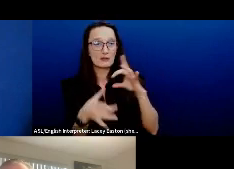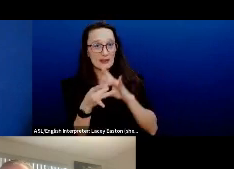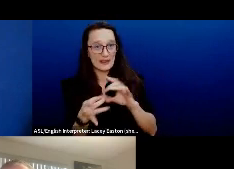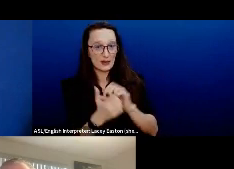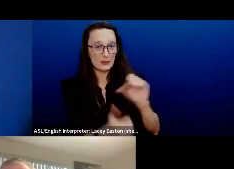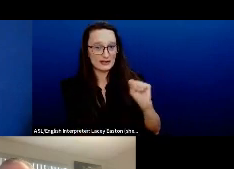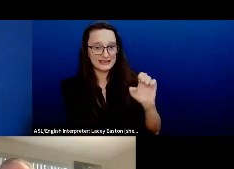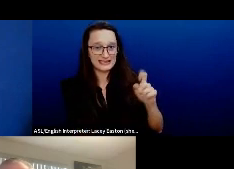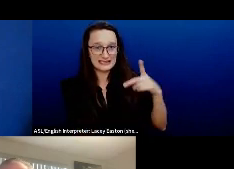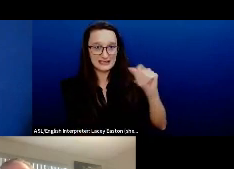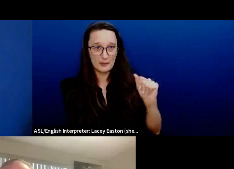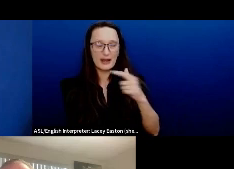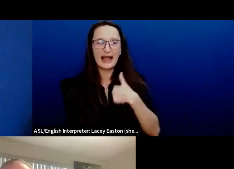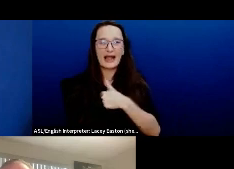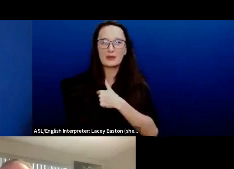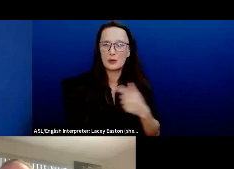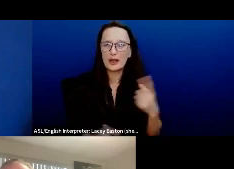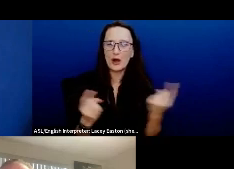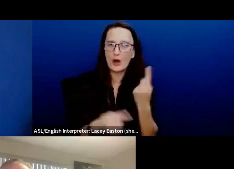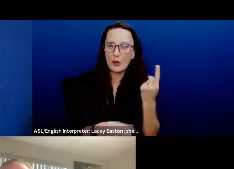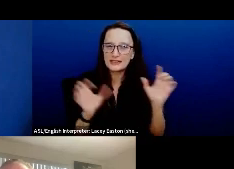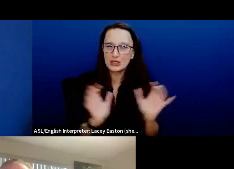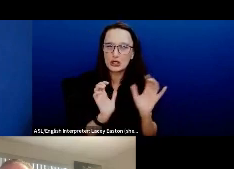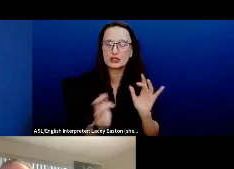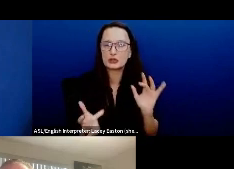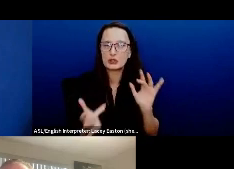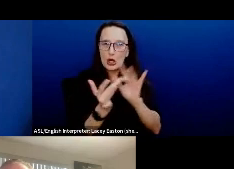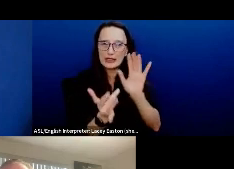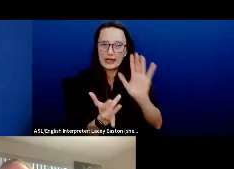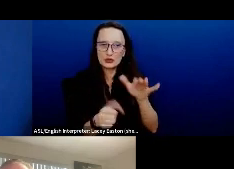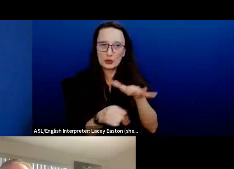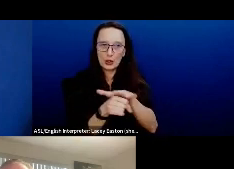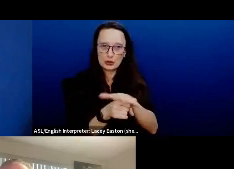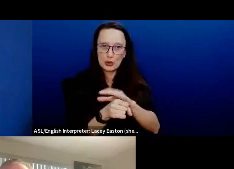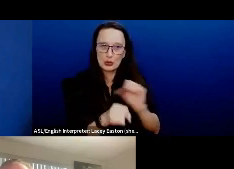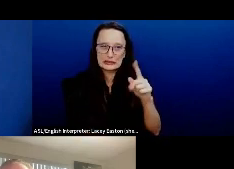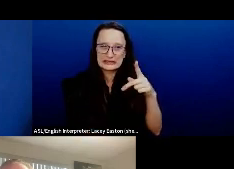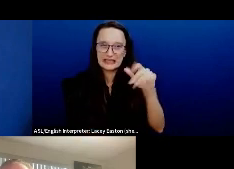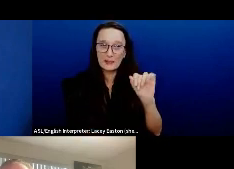para identificar cual es su SELPA local. Hay recursos en nuestro sitio web, pero también puede buscar